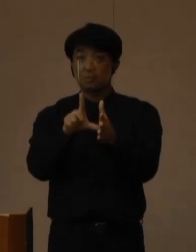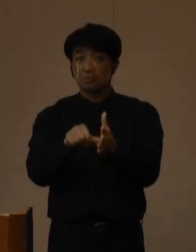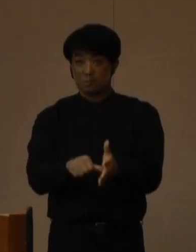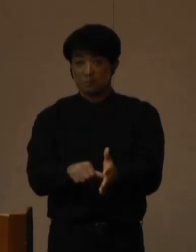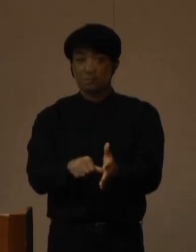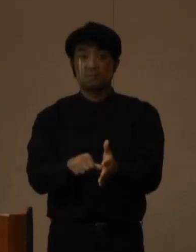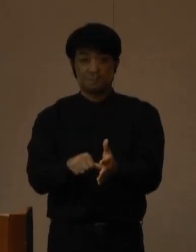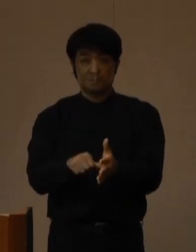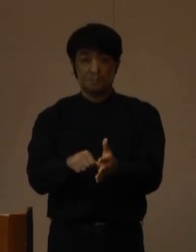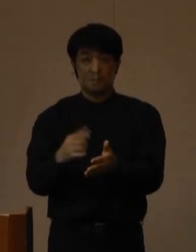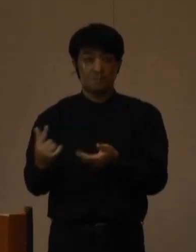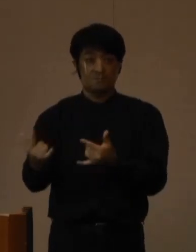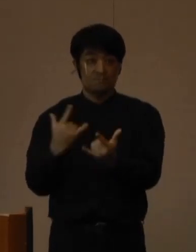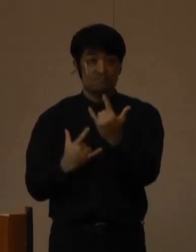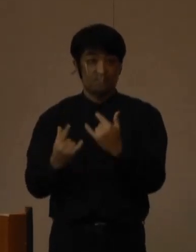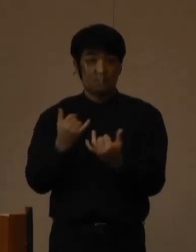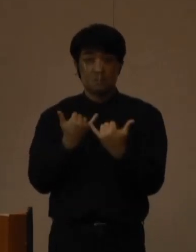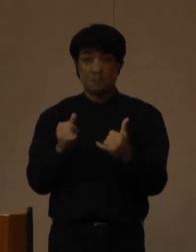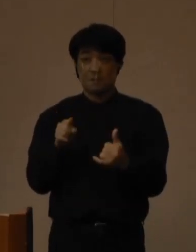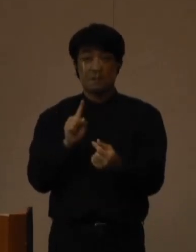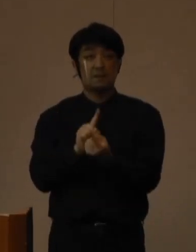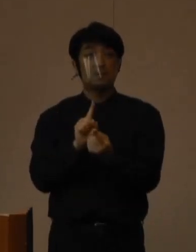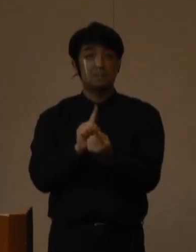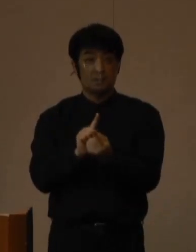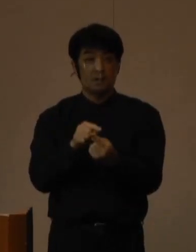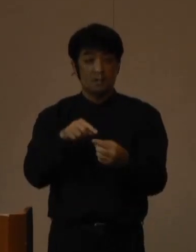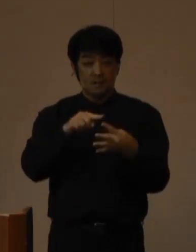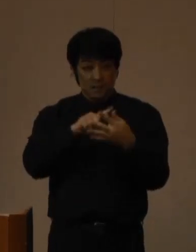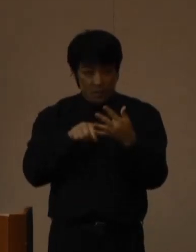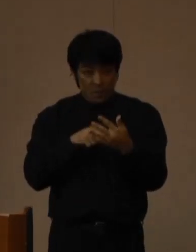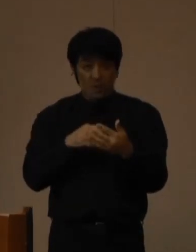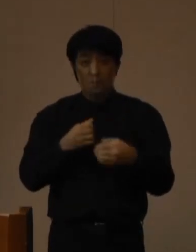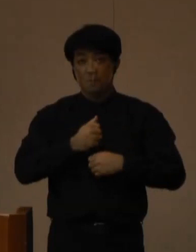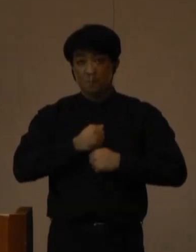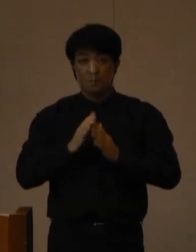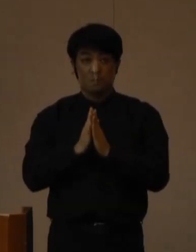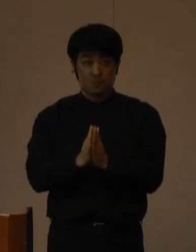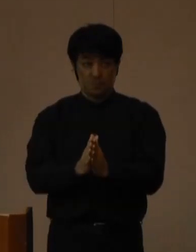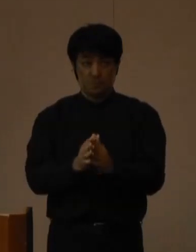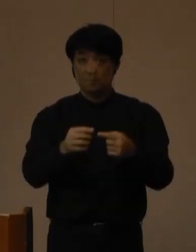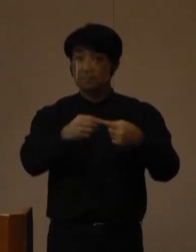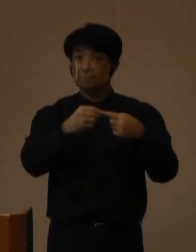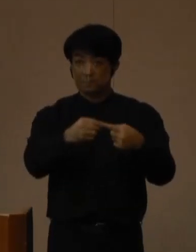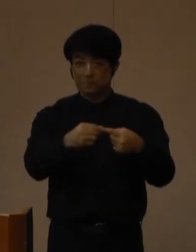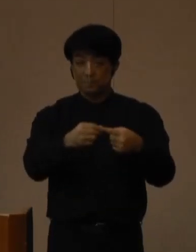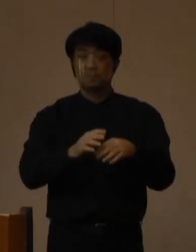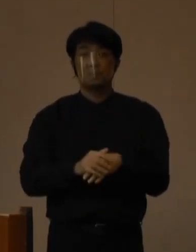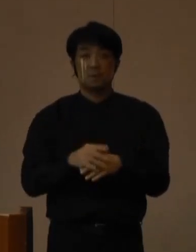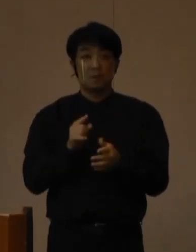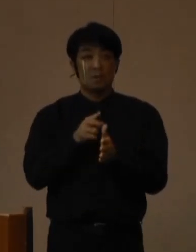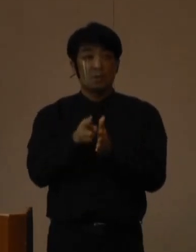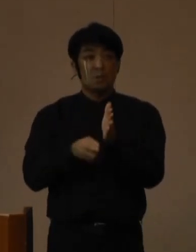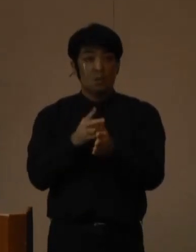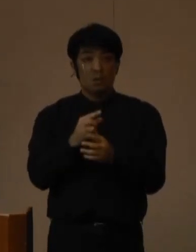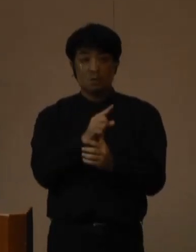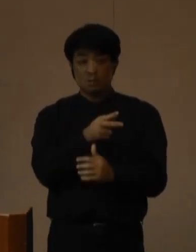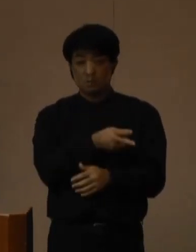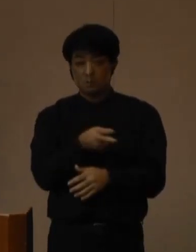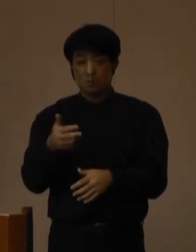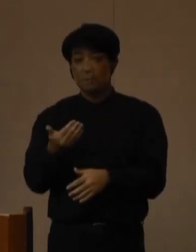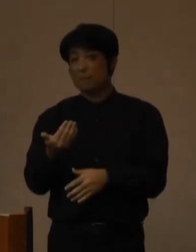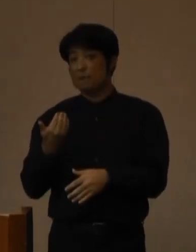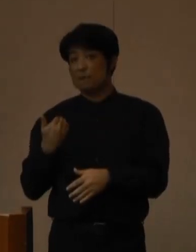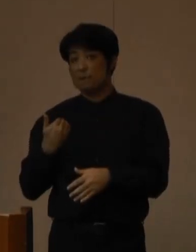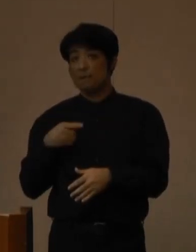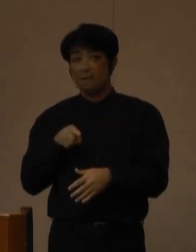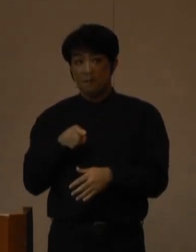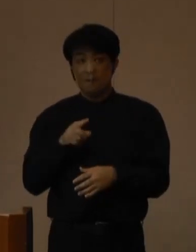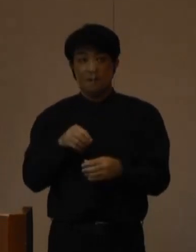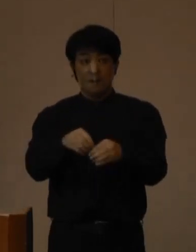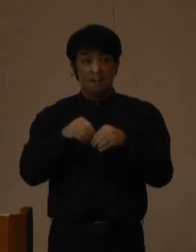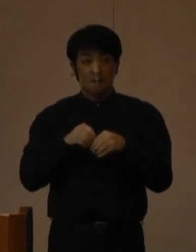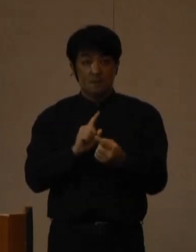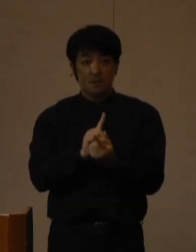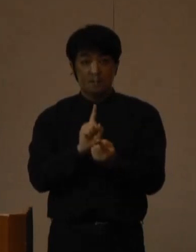来訪される皆様には、次のことを是非守っていただきたいと思います。 まず、１つ、旅行の1週間前からは感染対策を徹底するとともに、